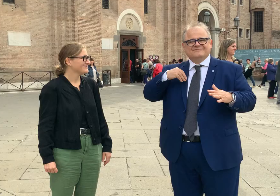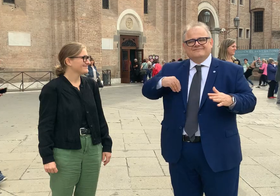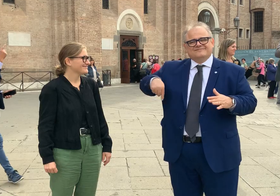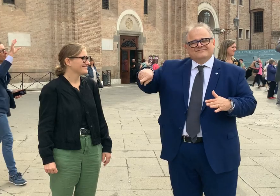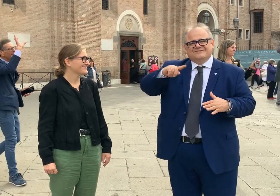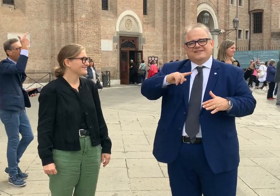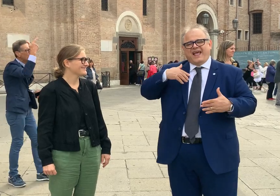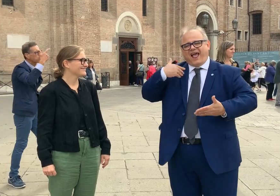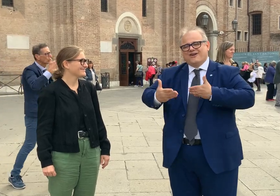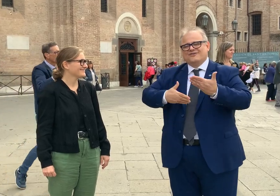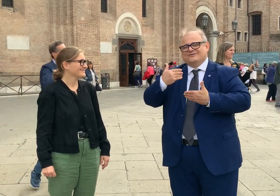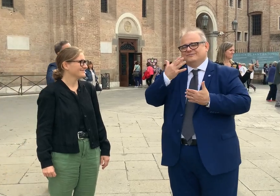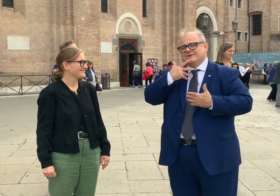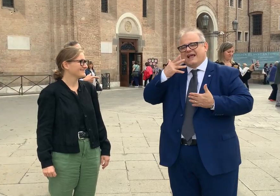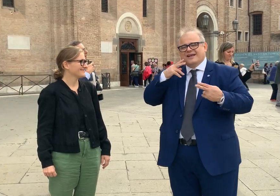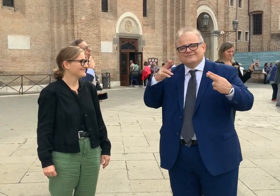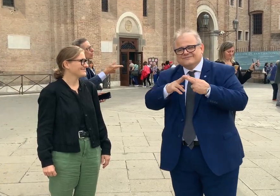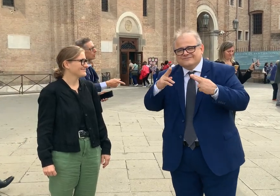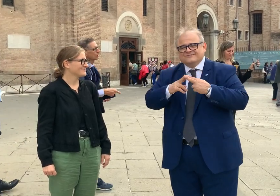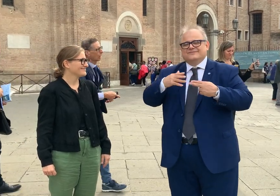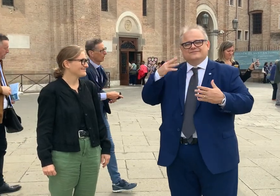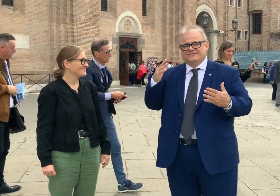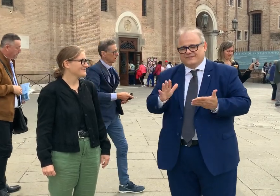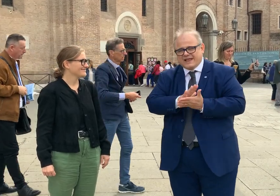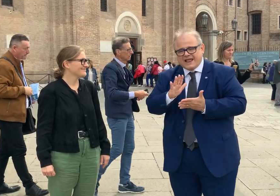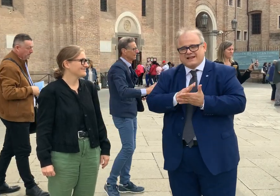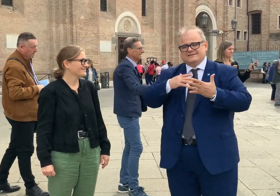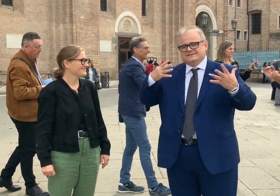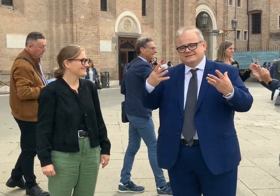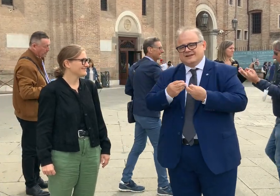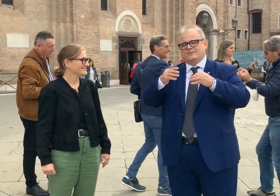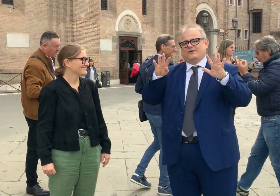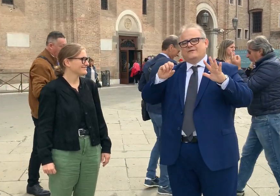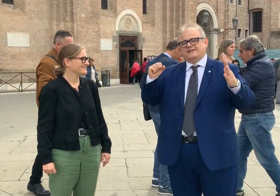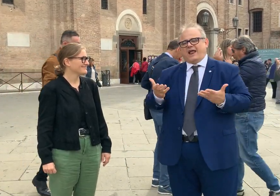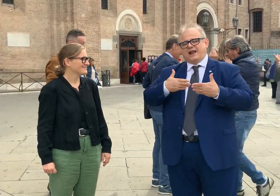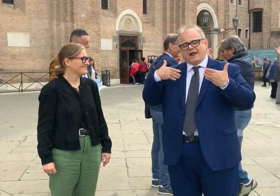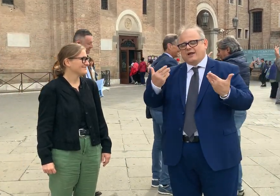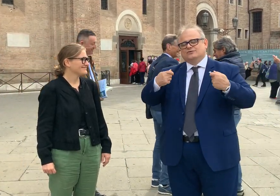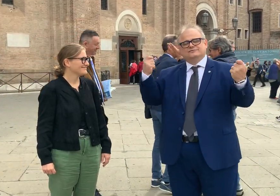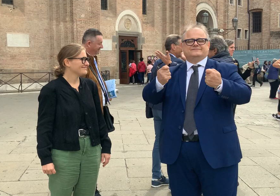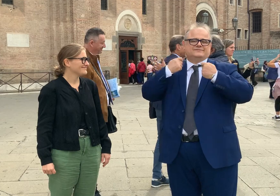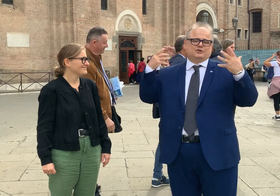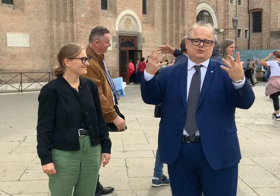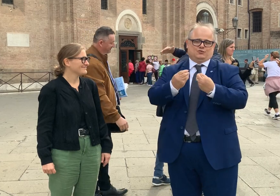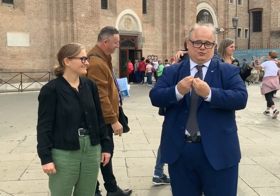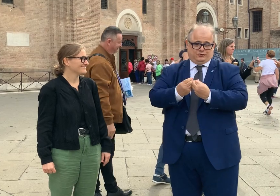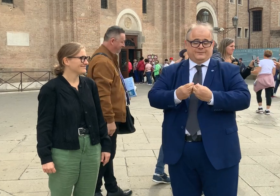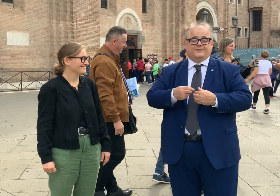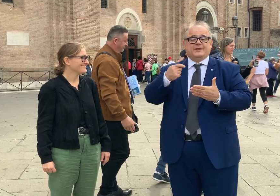Vederci e festeggiare tutti insieme i 90 anni ci riempie di gioia.